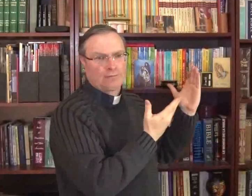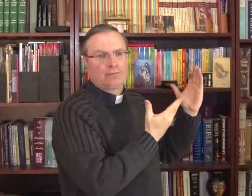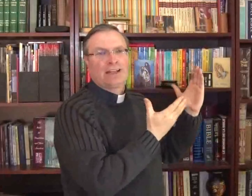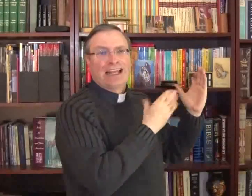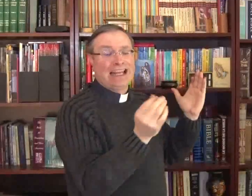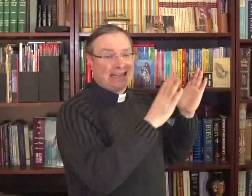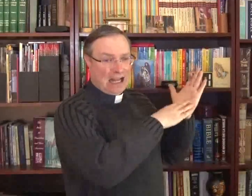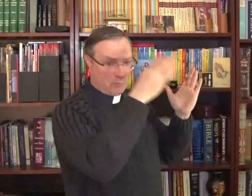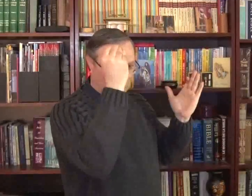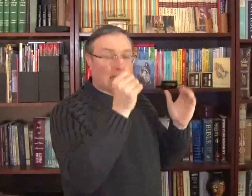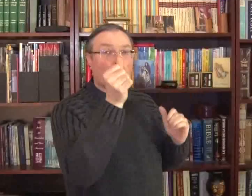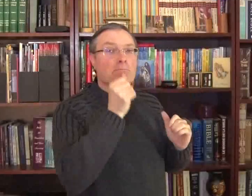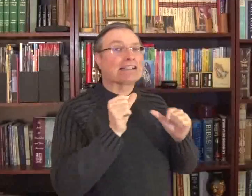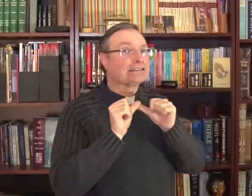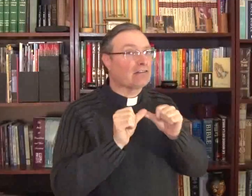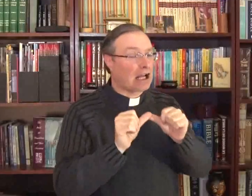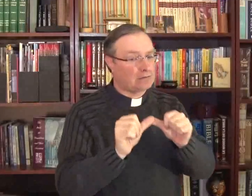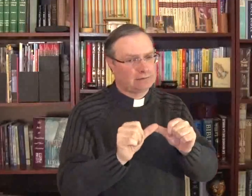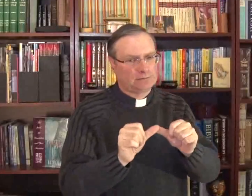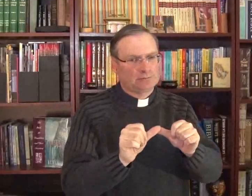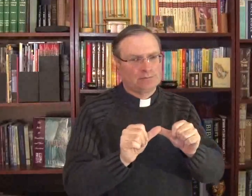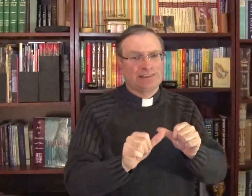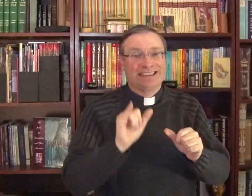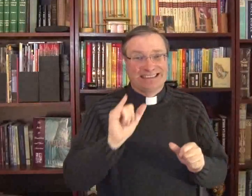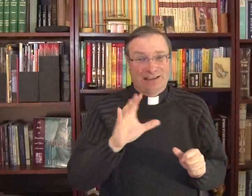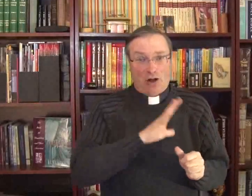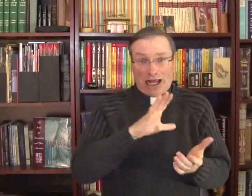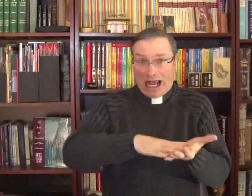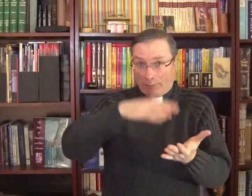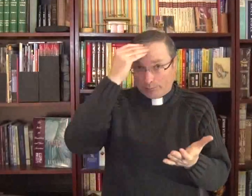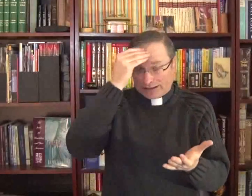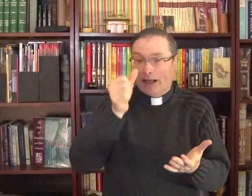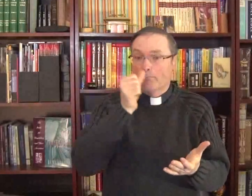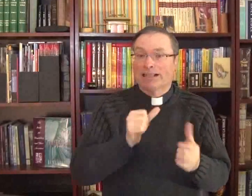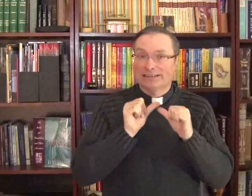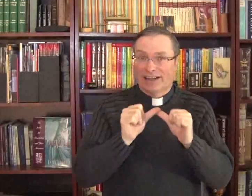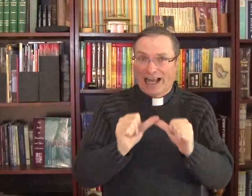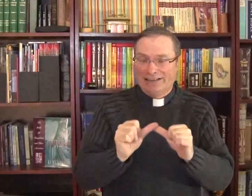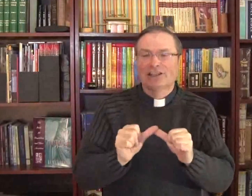et d’apprendre la persévérance. Si on a appris la persévérance,